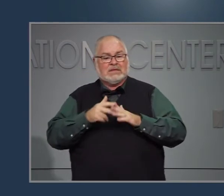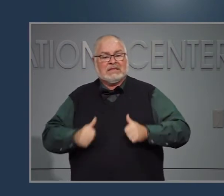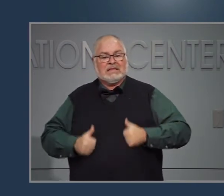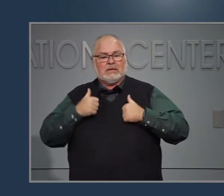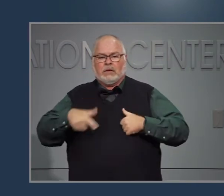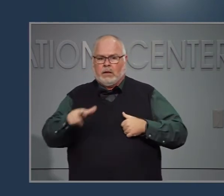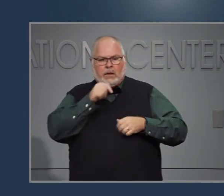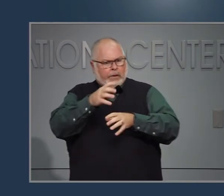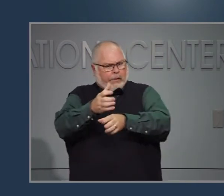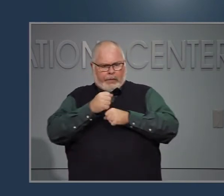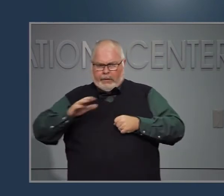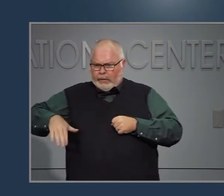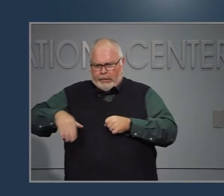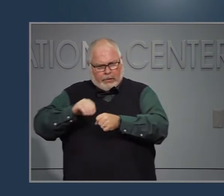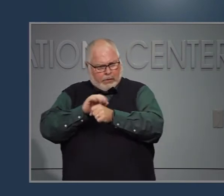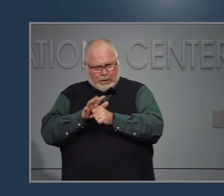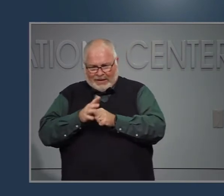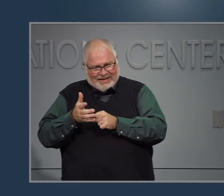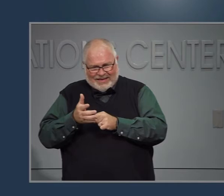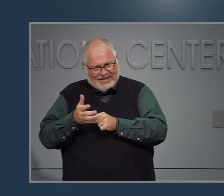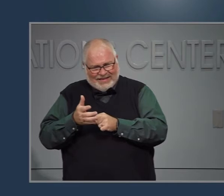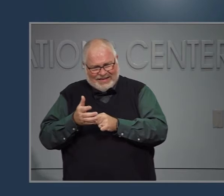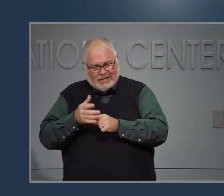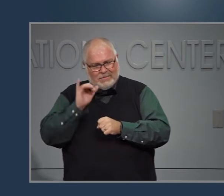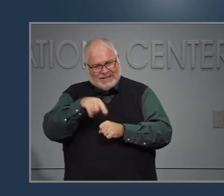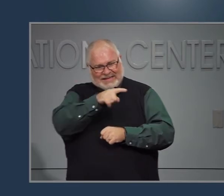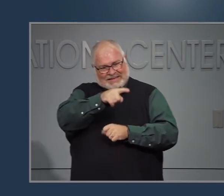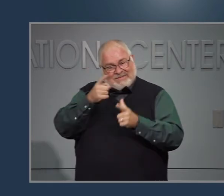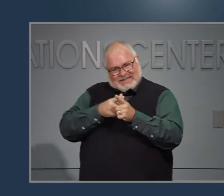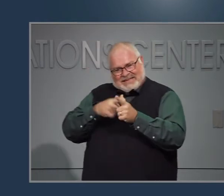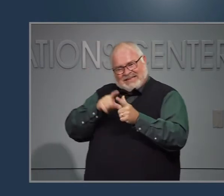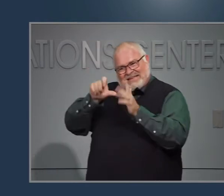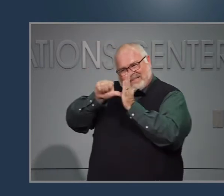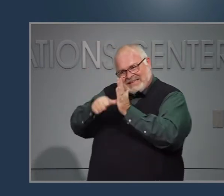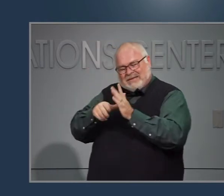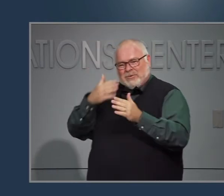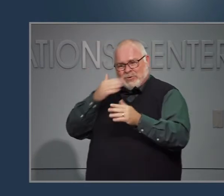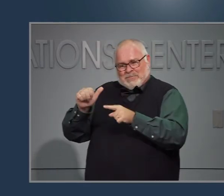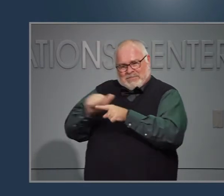y con menos probabilidad de llevarlo al asilo. Usted nos puede ayudar a reducir la